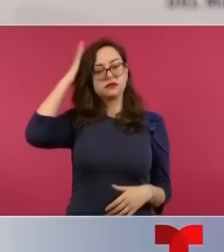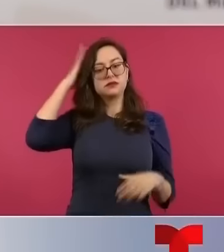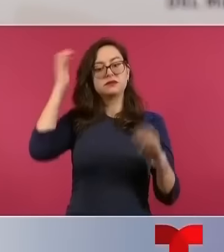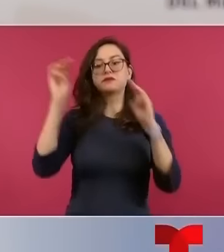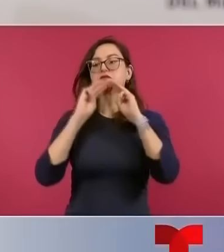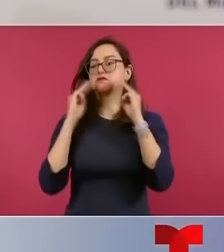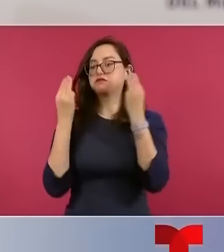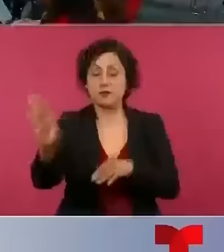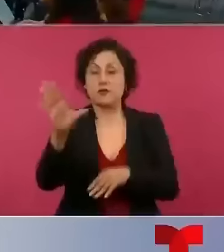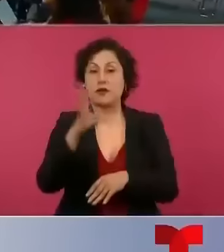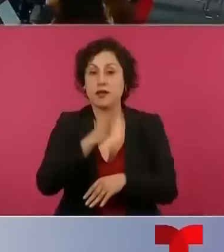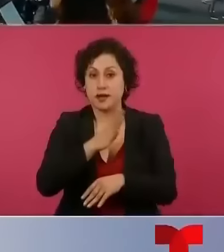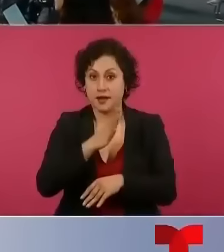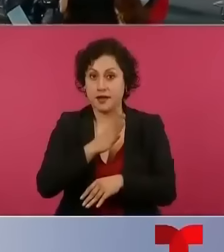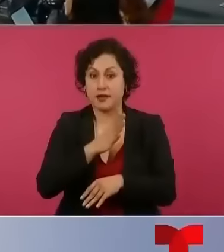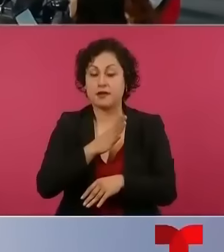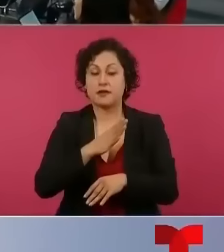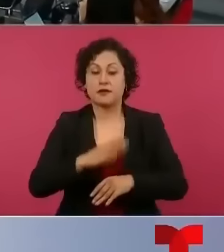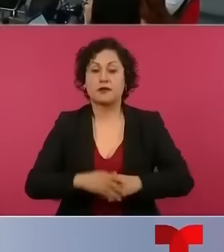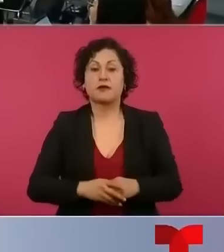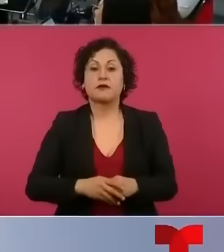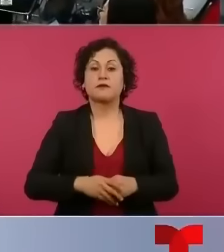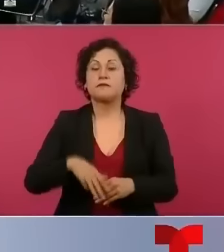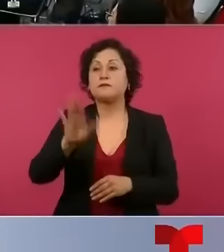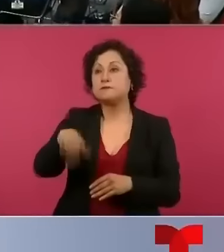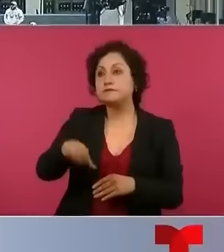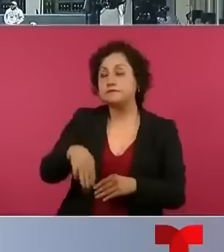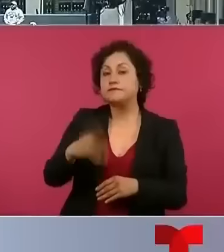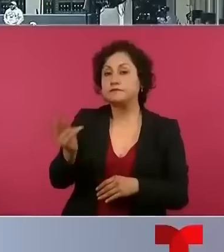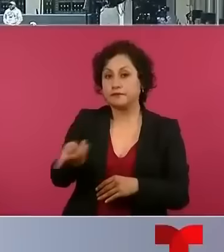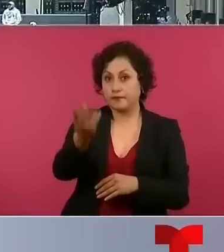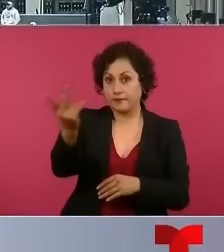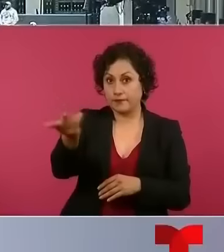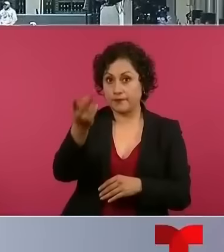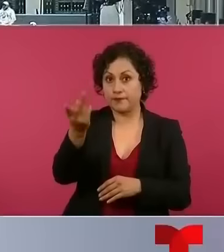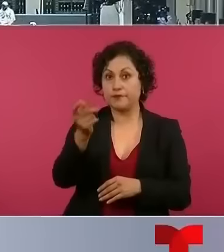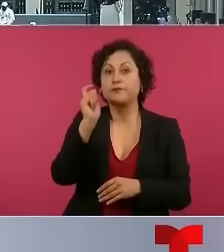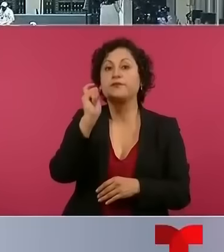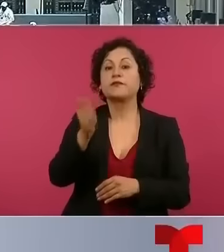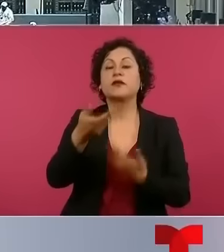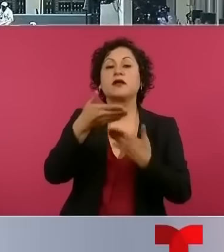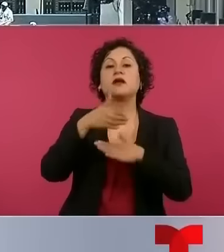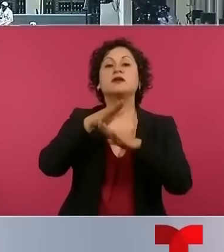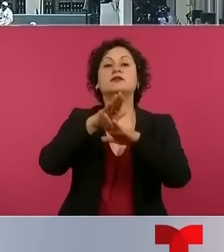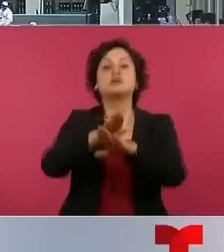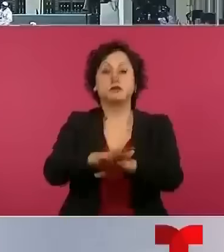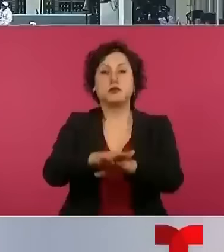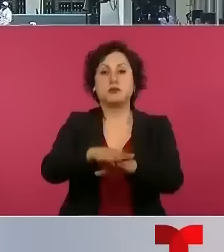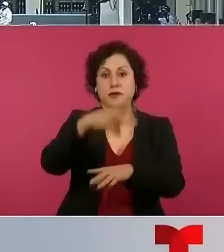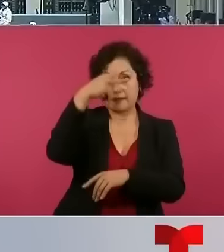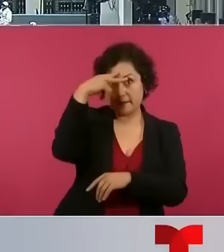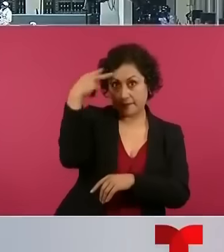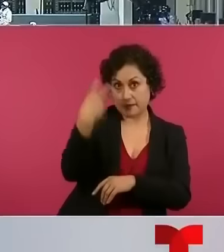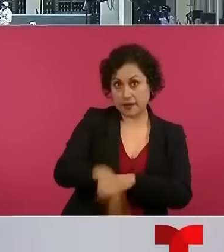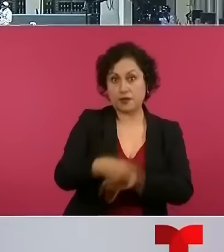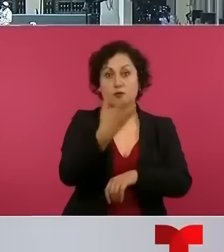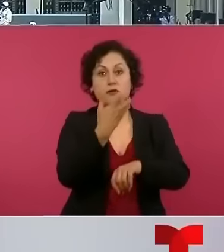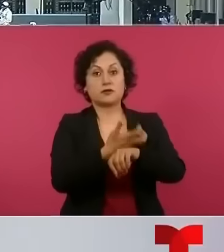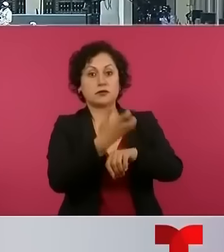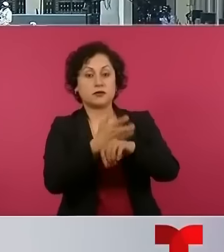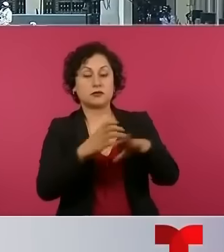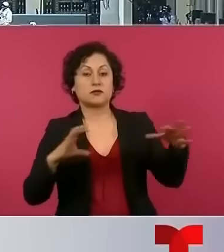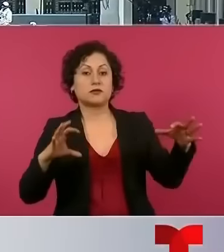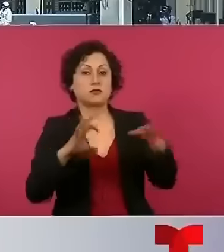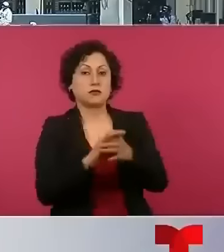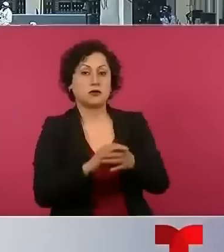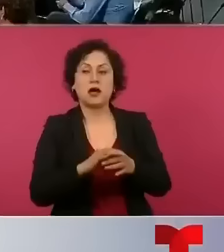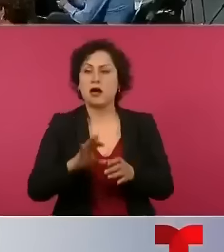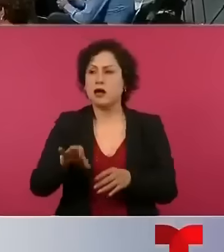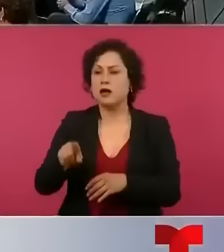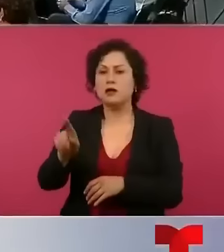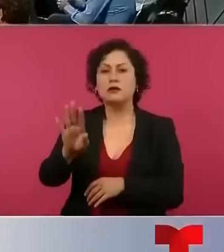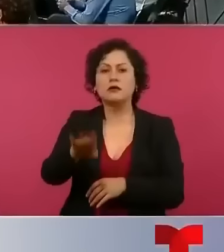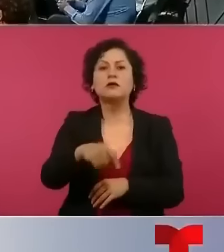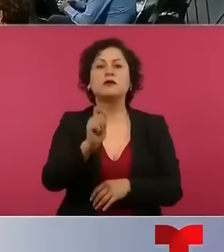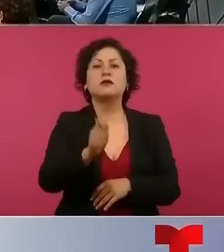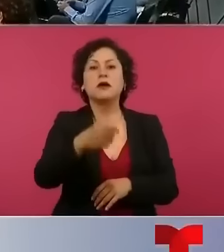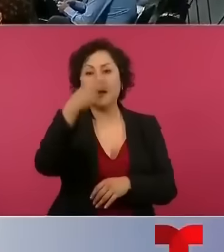IRREGULAR DE INMIGRANTES CASTIGA